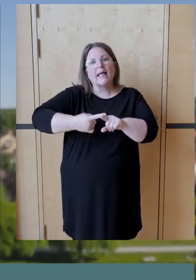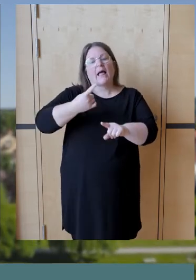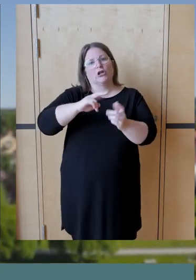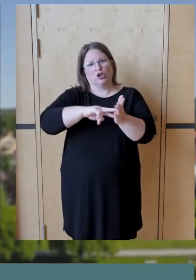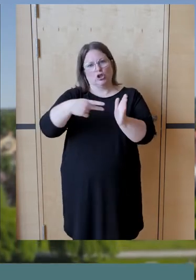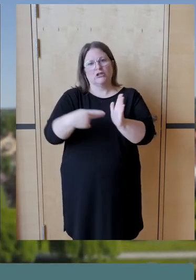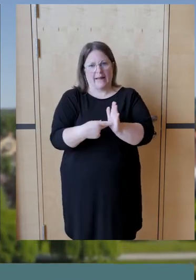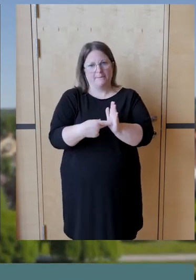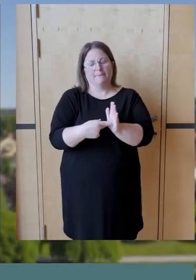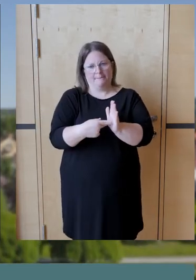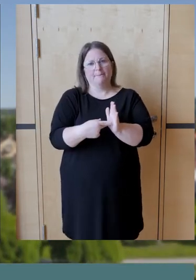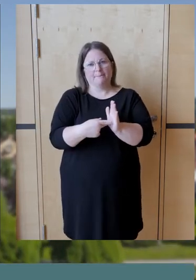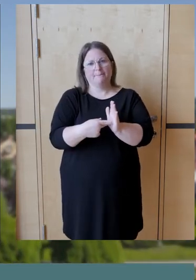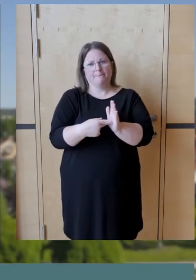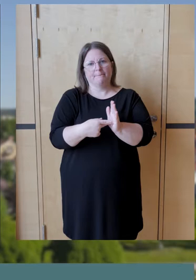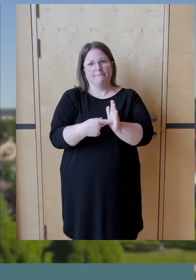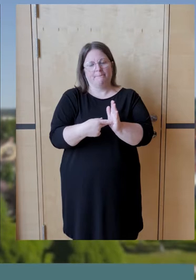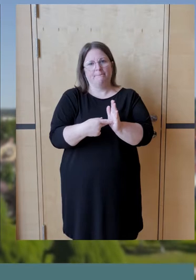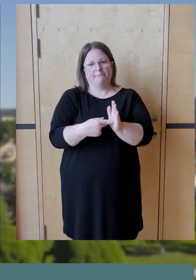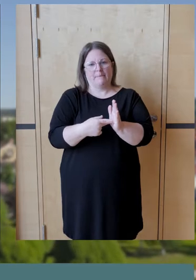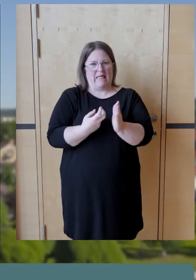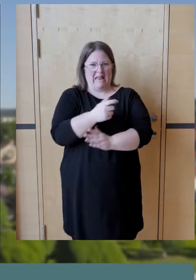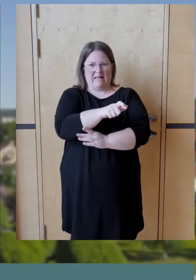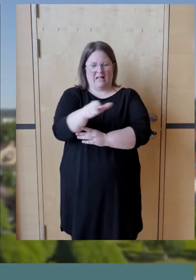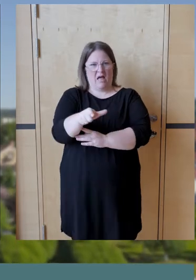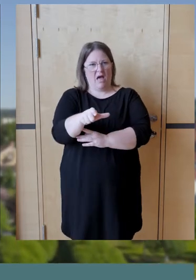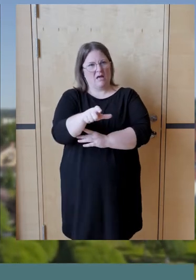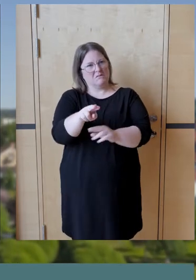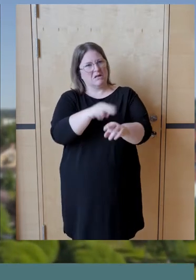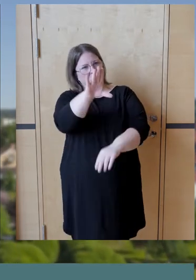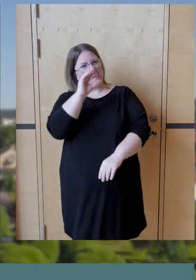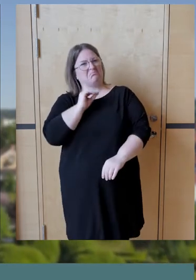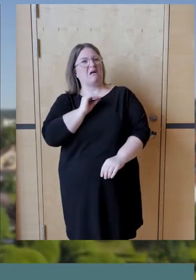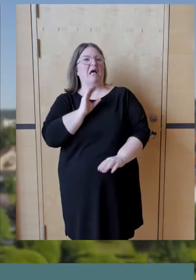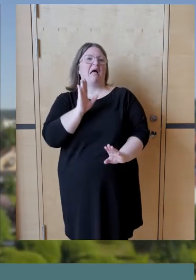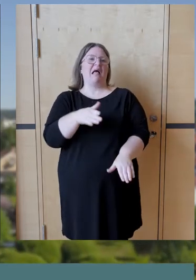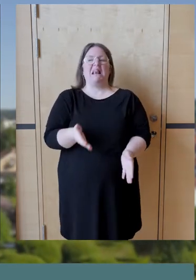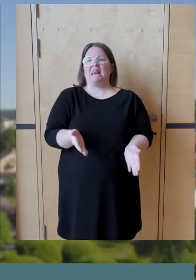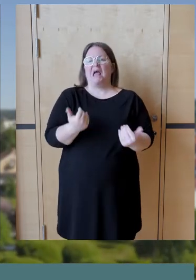Resenärerna att så många andra och framförallt så kommer hoppas vi att kunna i täten och framförallt